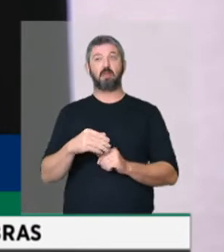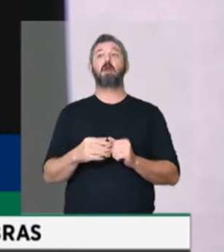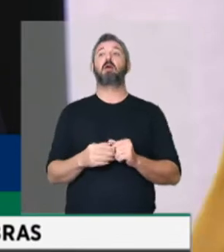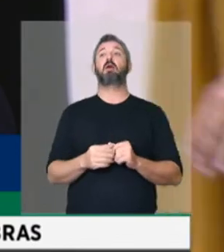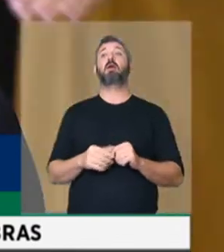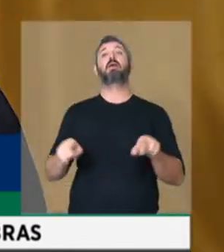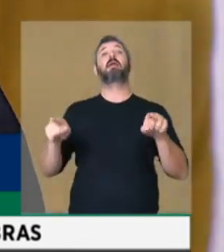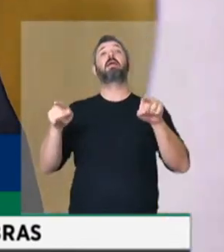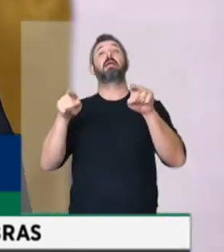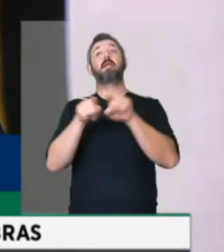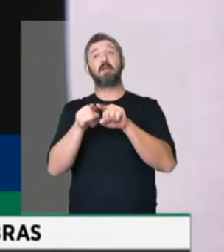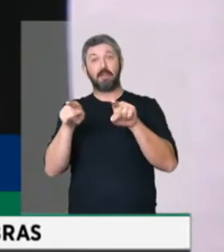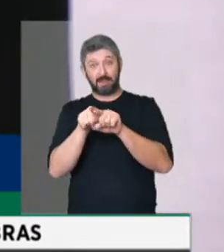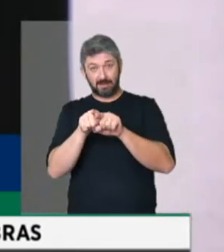IMPORTÂNCIA NACIONAL E AQUI TEM UM DETALHE IMPORTANTE, QUE